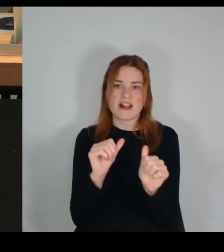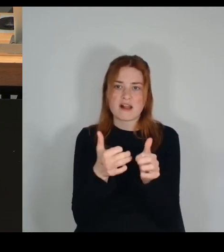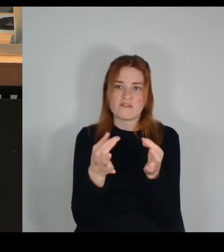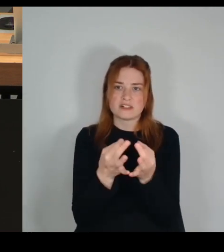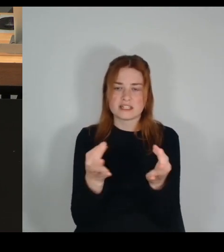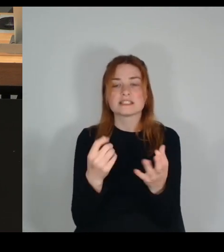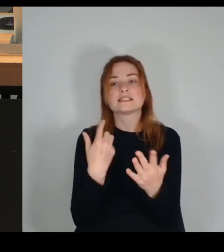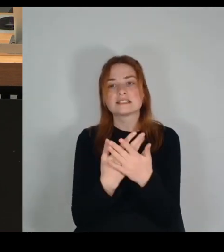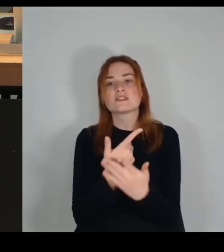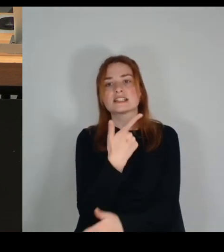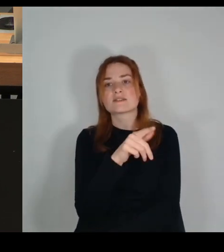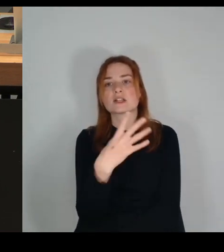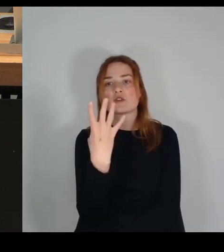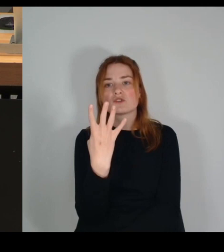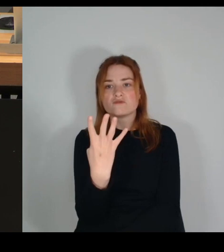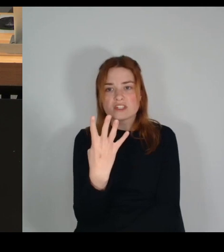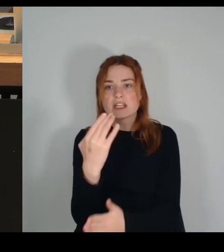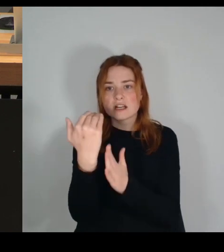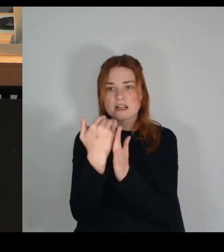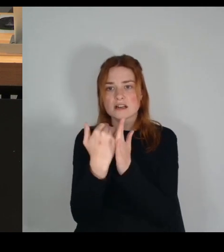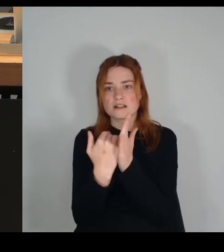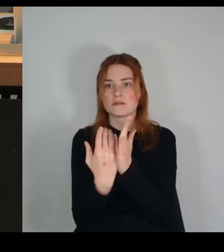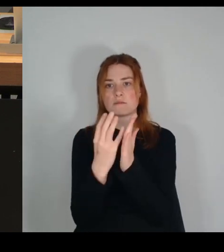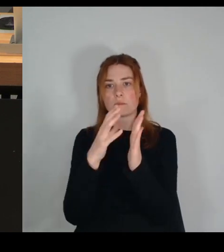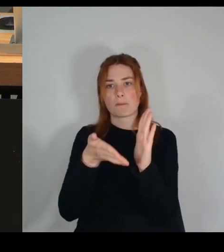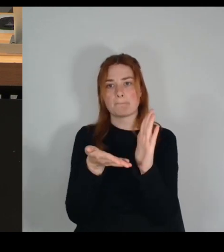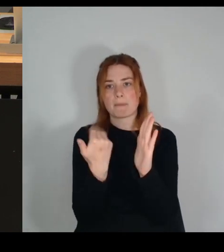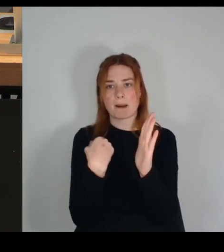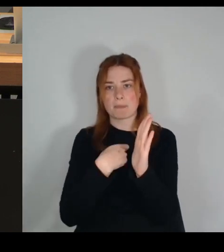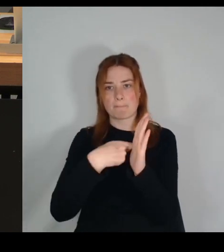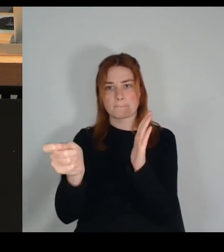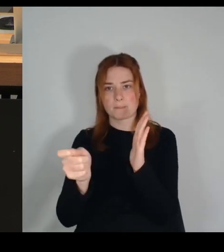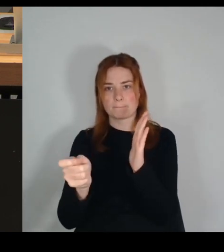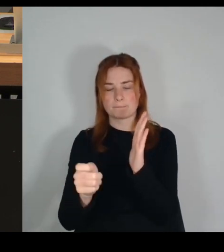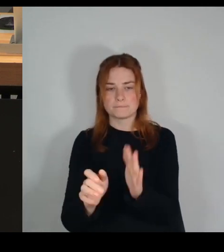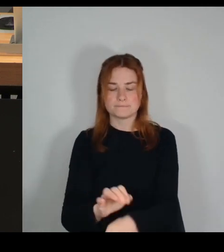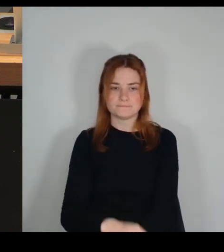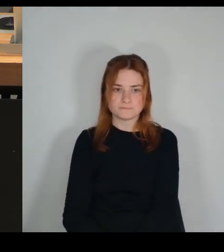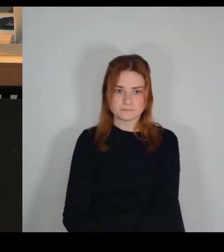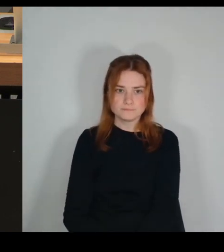In Hessen wurden zwischen 2001 und 2015 im Rahmen von Schleierfahndung